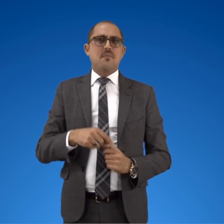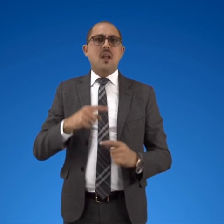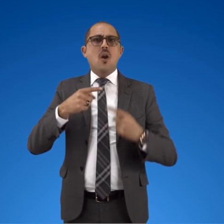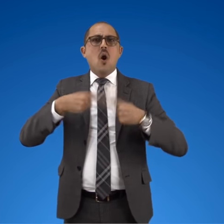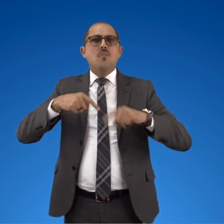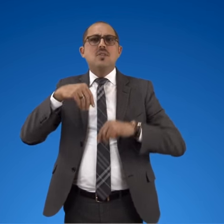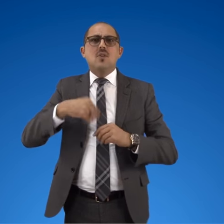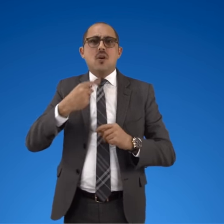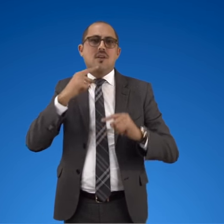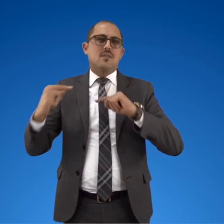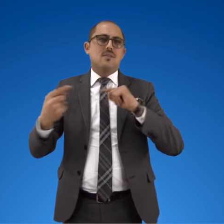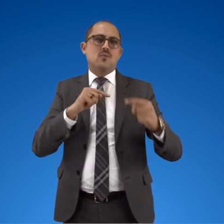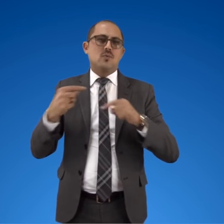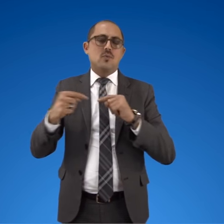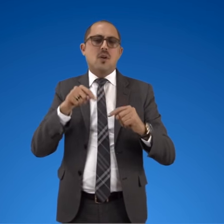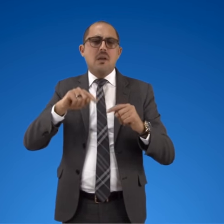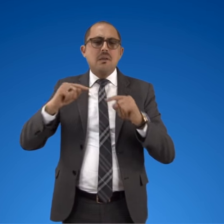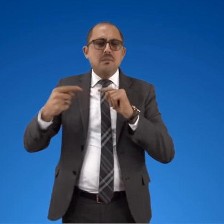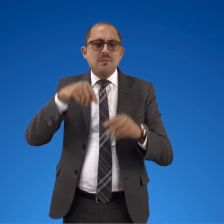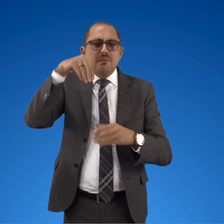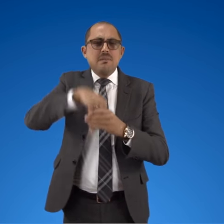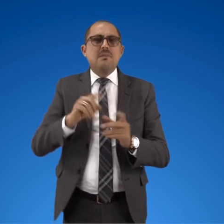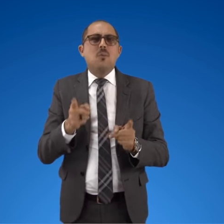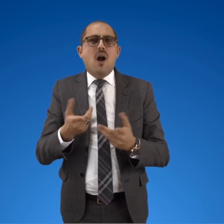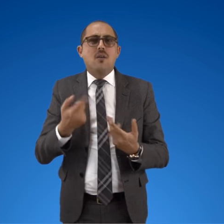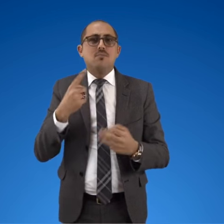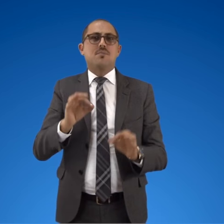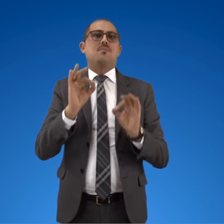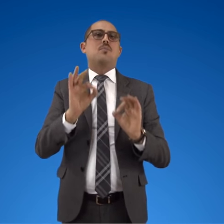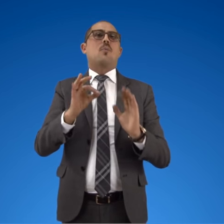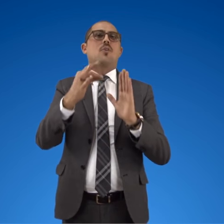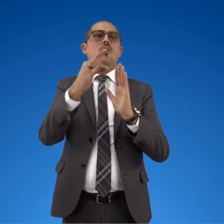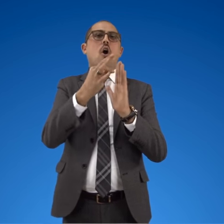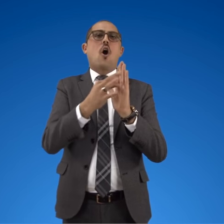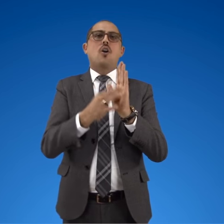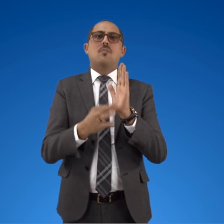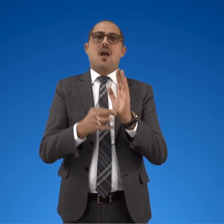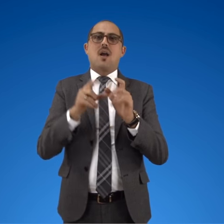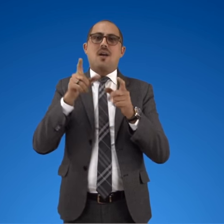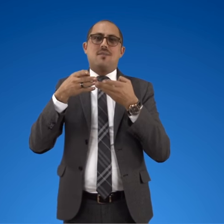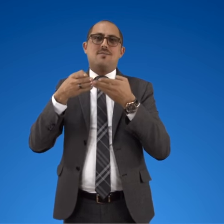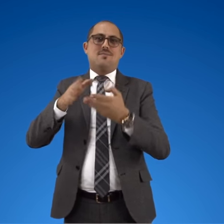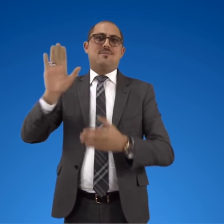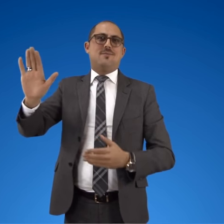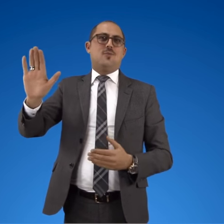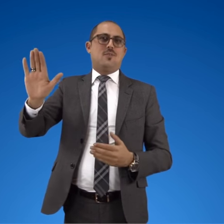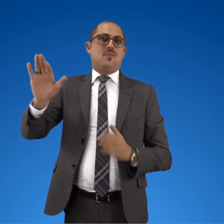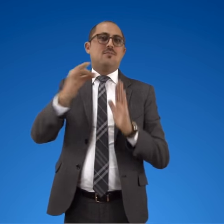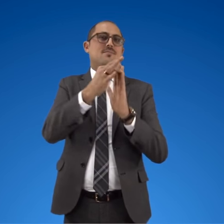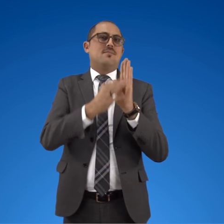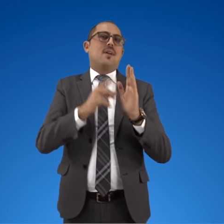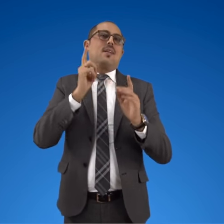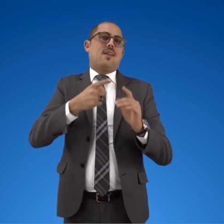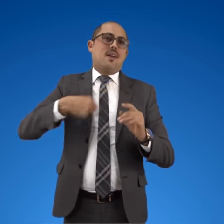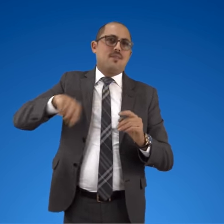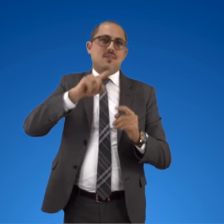dentro la commissione ci sono state delle discussioni proprio per alcune norme della patente nautica